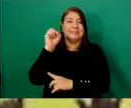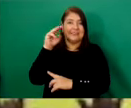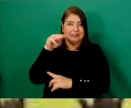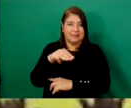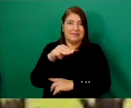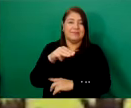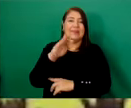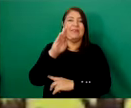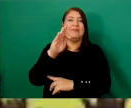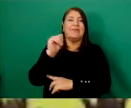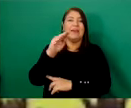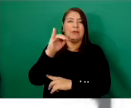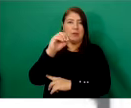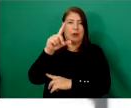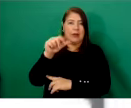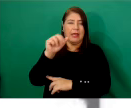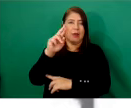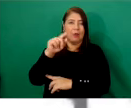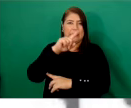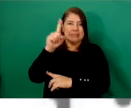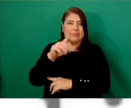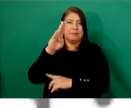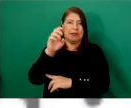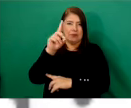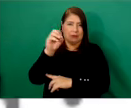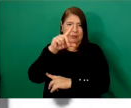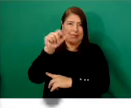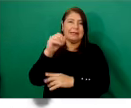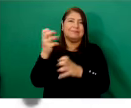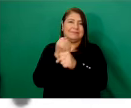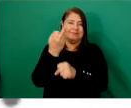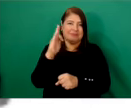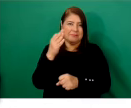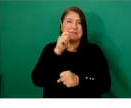Quiero agradecer a Fabiola Ruiz Bedolla, nuestra intérprete de Lengua de Señas Mexicana y